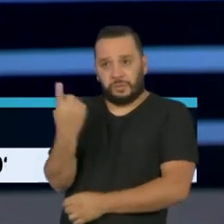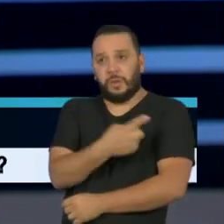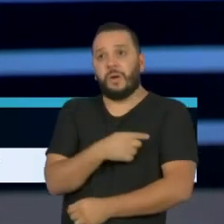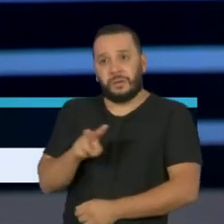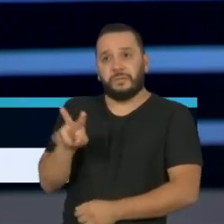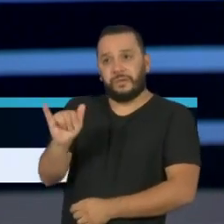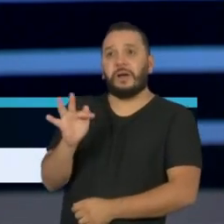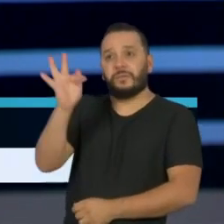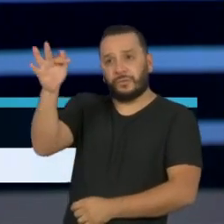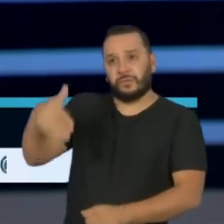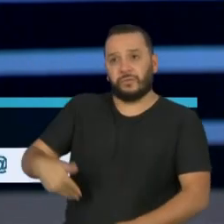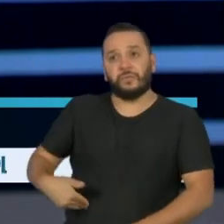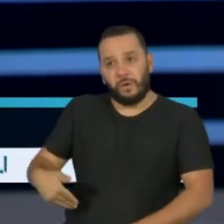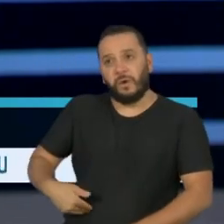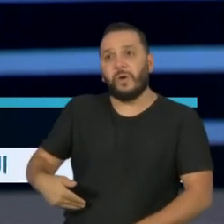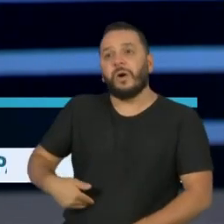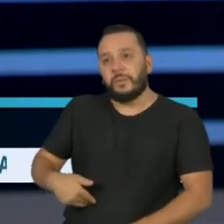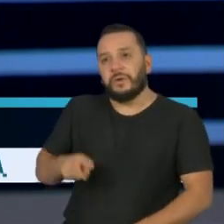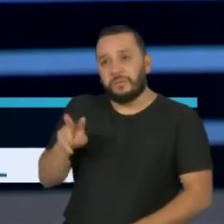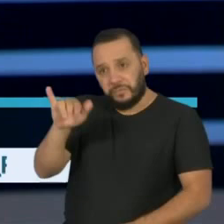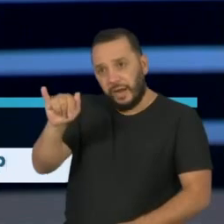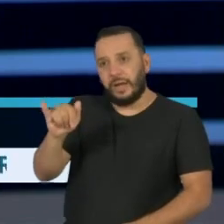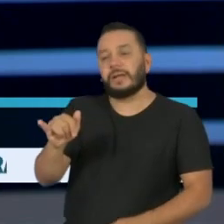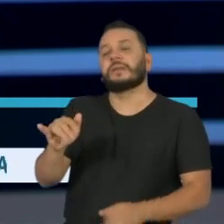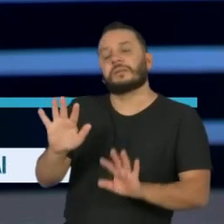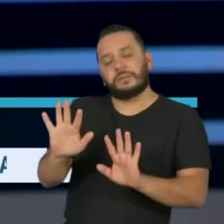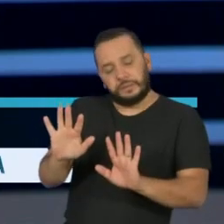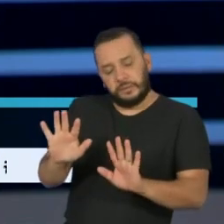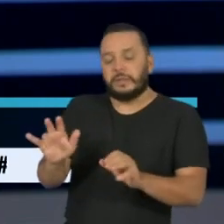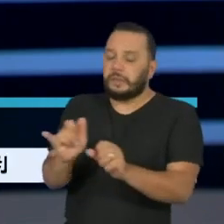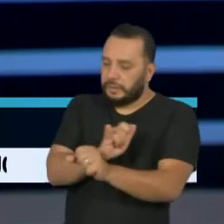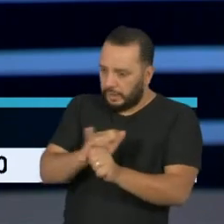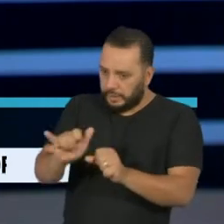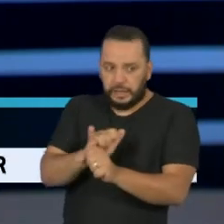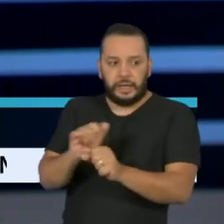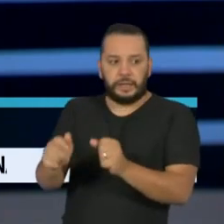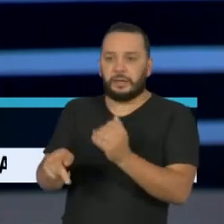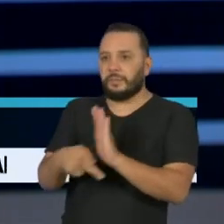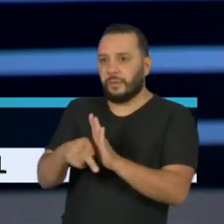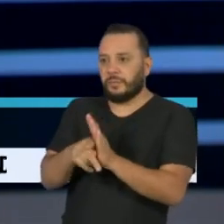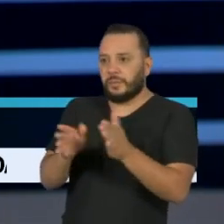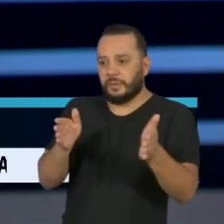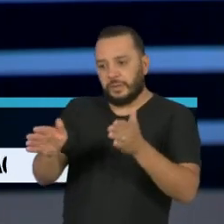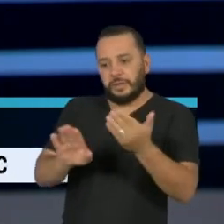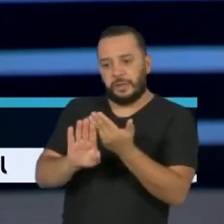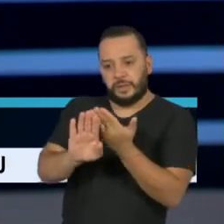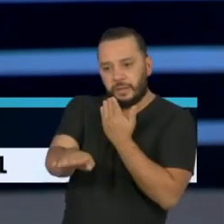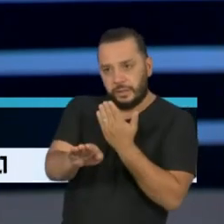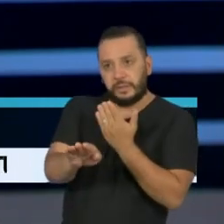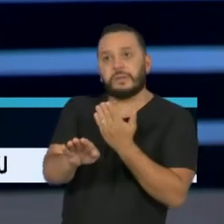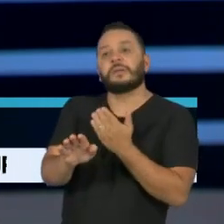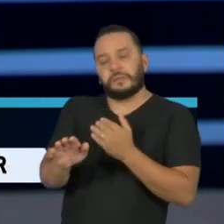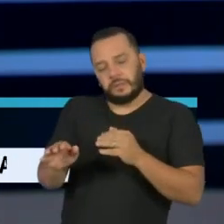Por isso que essas medidas de isolamento, de contenção, de medidas não farmacológicas, elas são extremamente importantes.